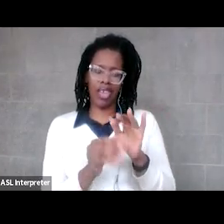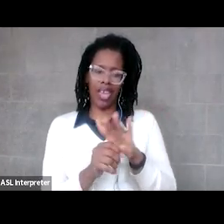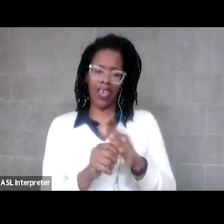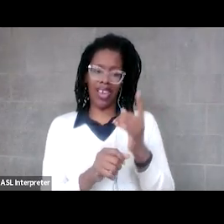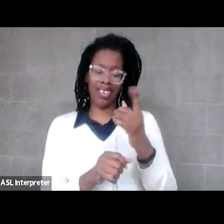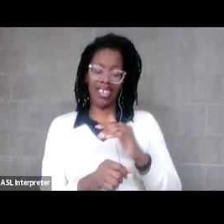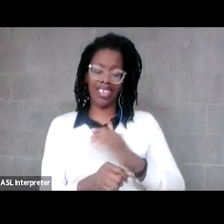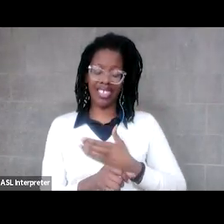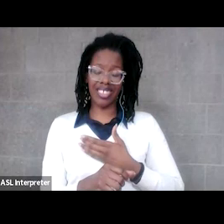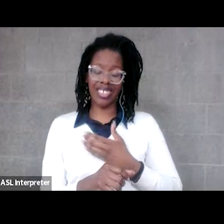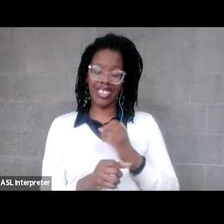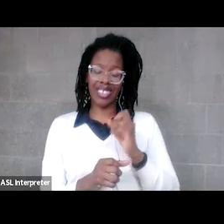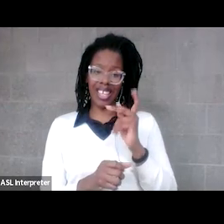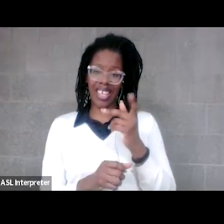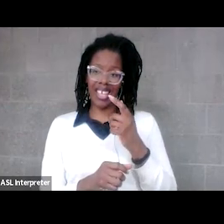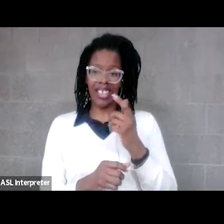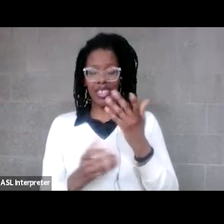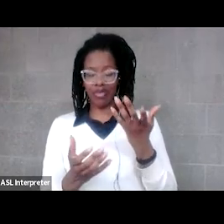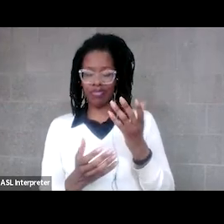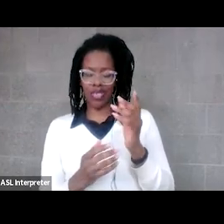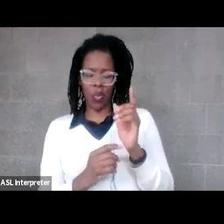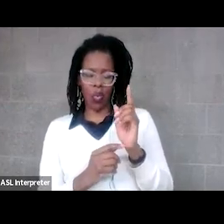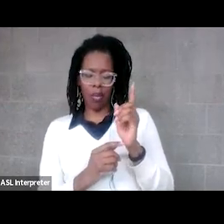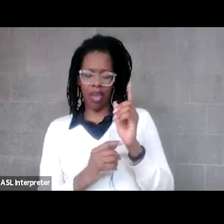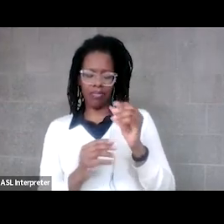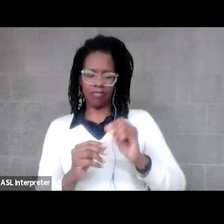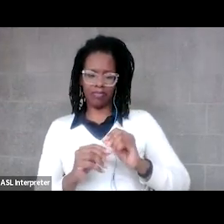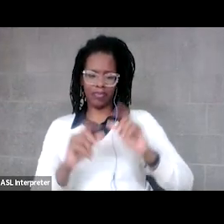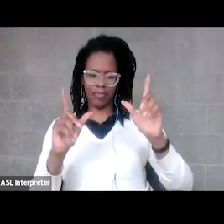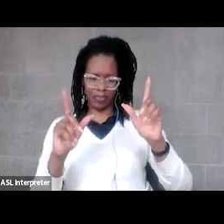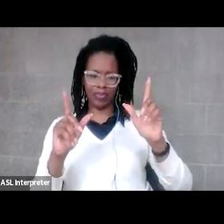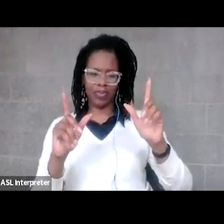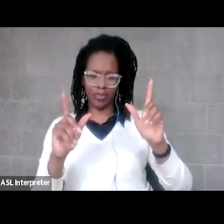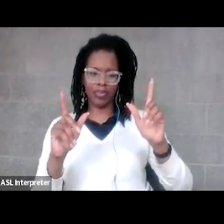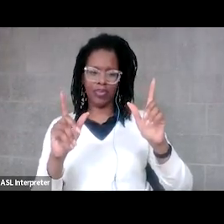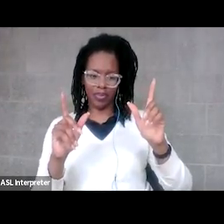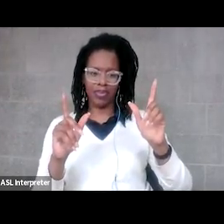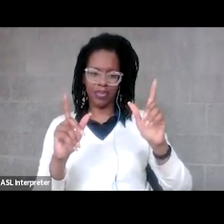Le vamos a dar un minuto a Zuzanna para que encienda su cámara y comience.